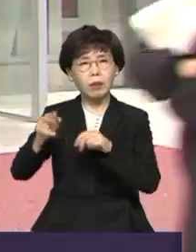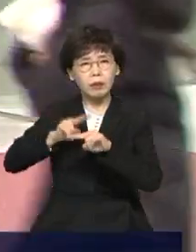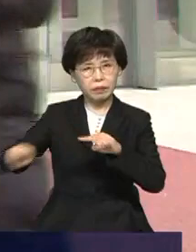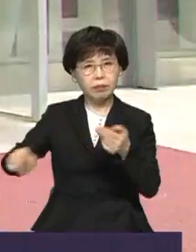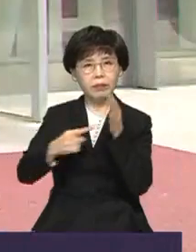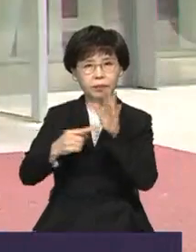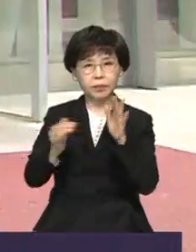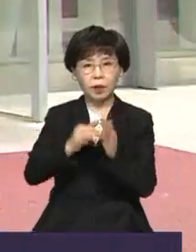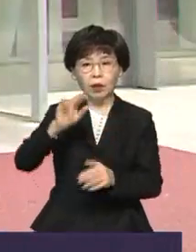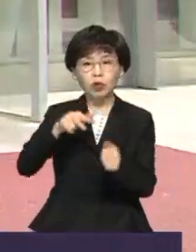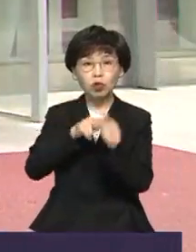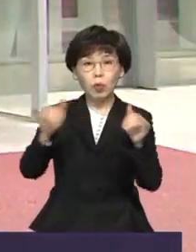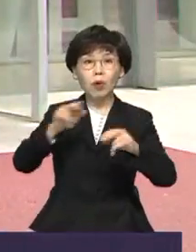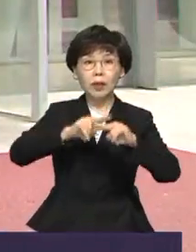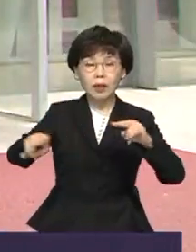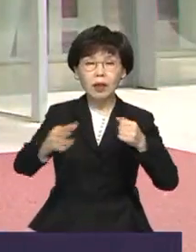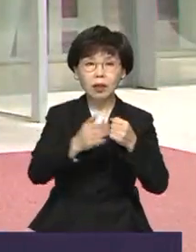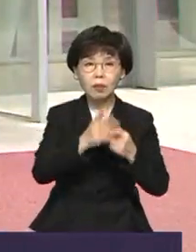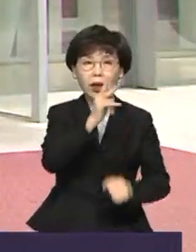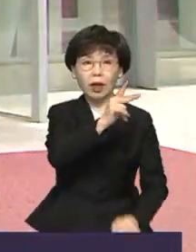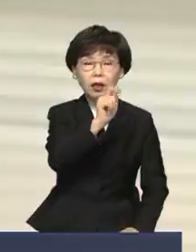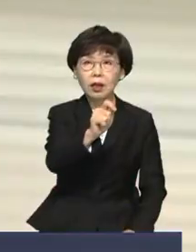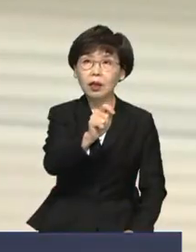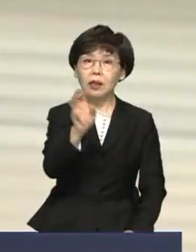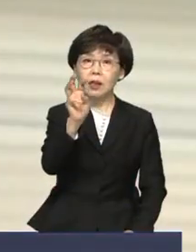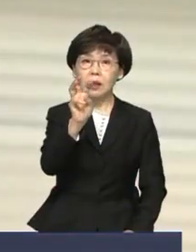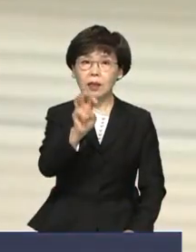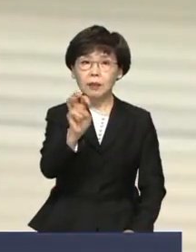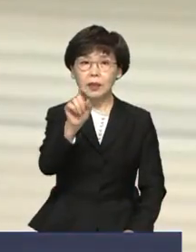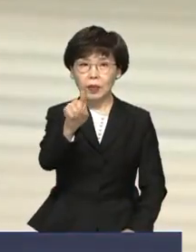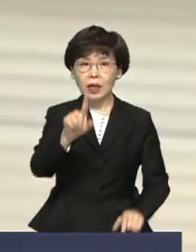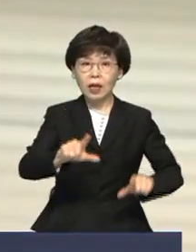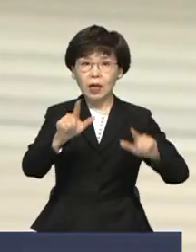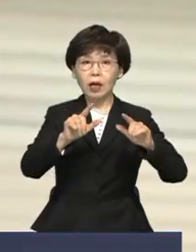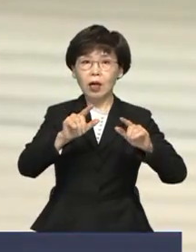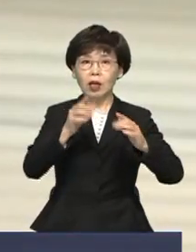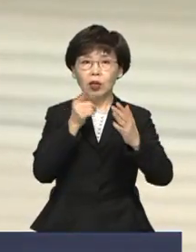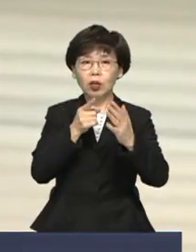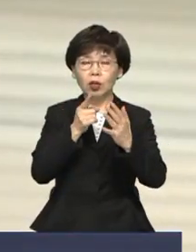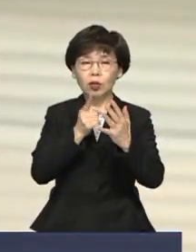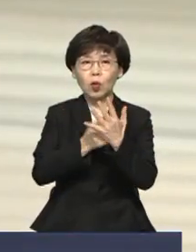윤 후보의 사퇴로 KT는 오는 31일 정기주주총회 의안에서 대표이사 선임의